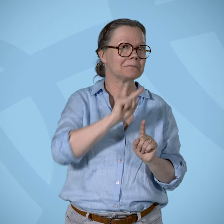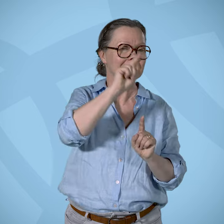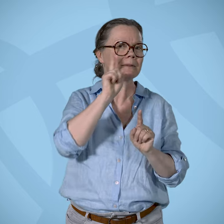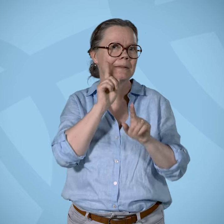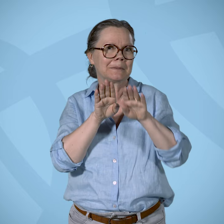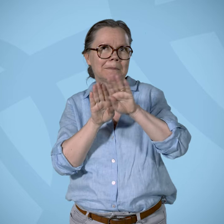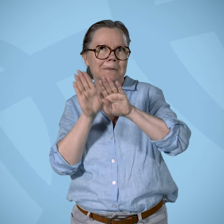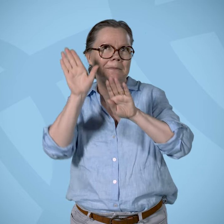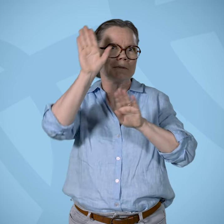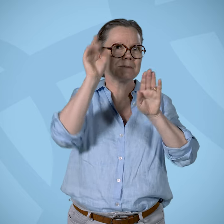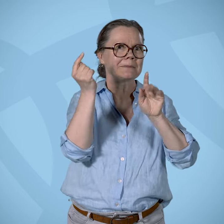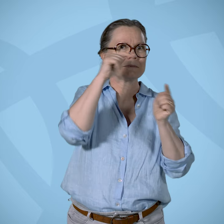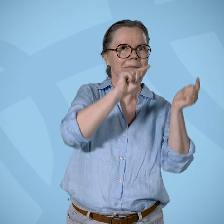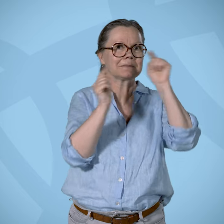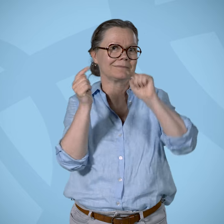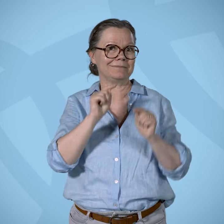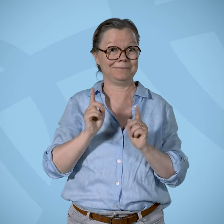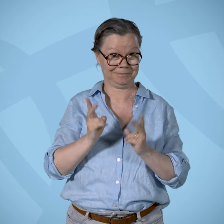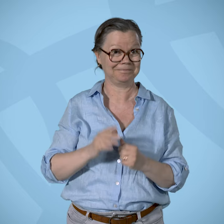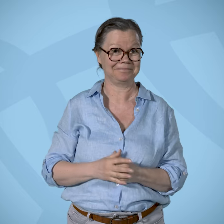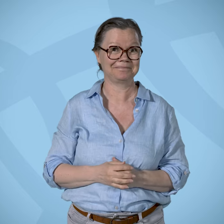Muillakin paikoin on rajat ylittävää aluetyötä.